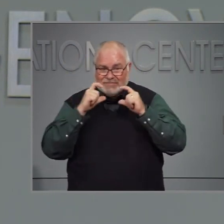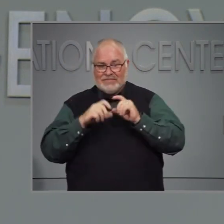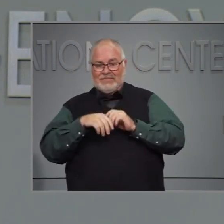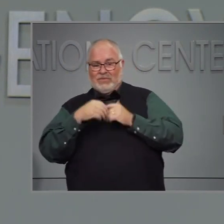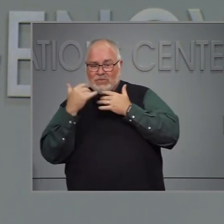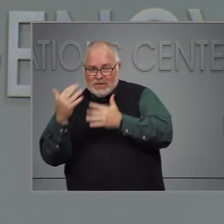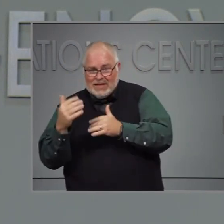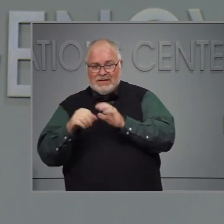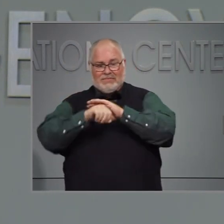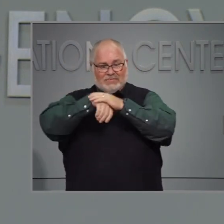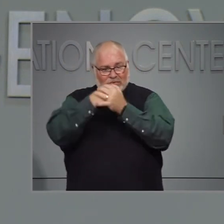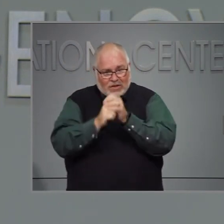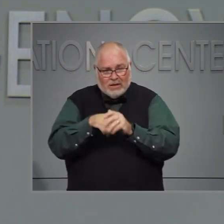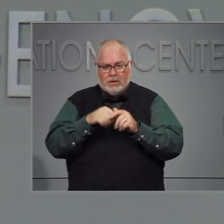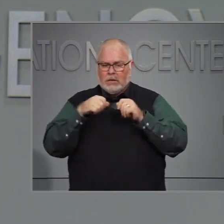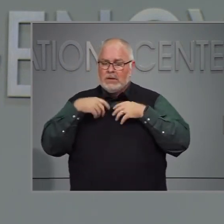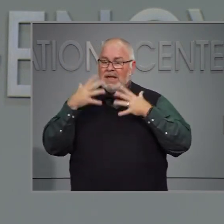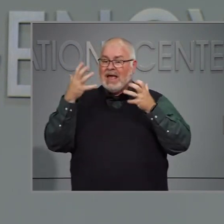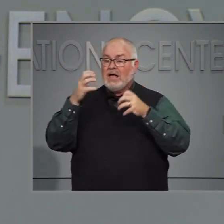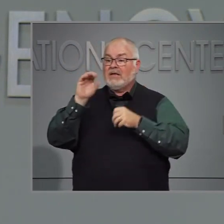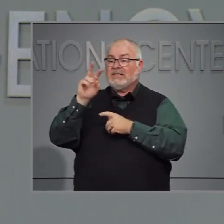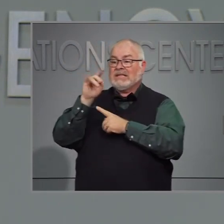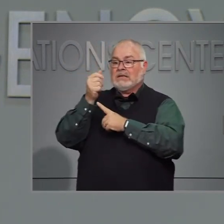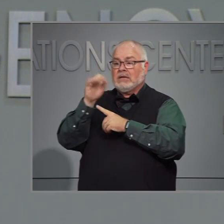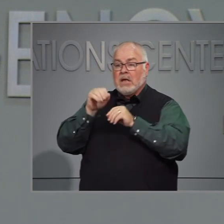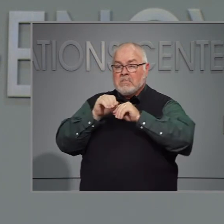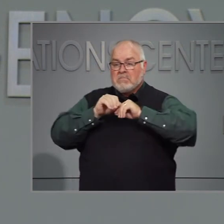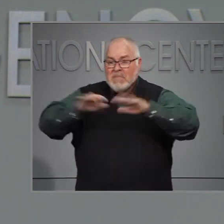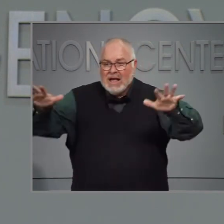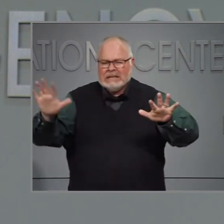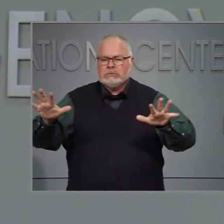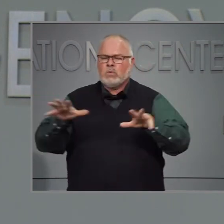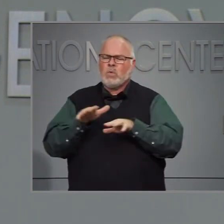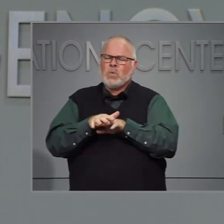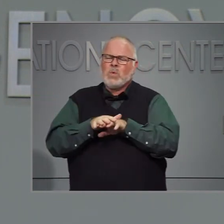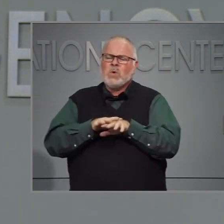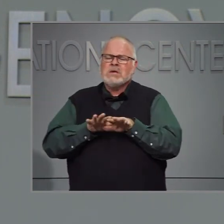para poder conservar la transmisión de este virus muy vaga no tan solo protege a